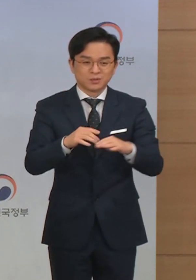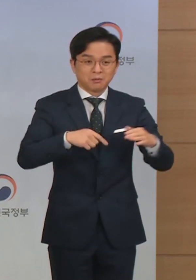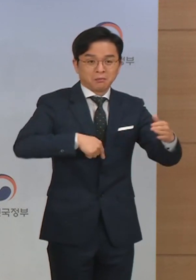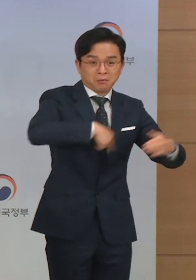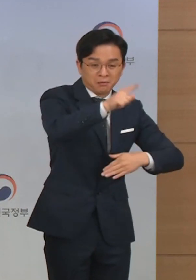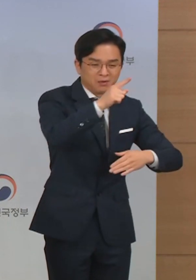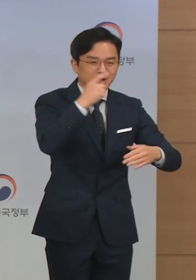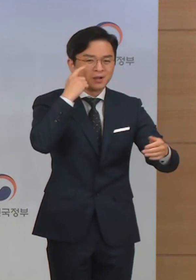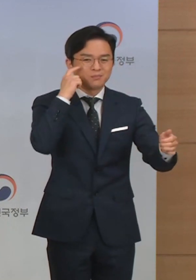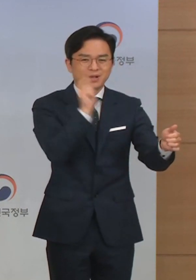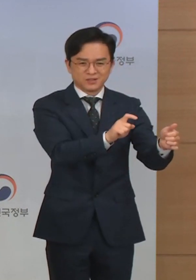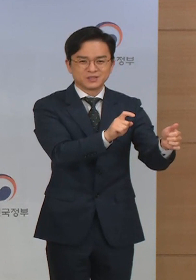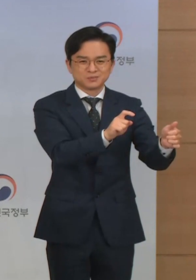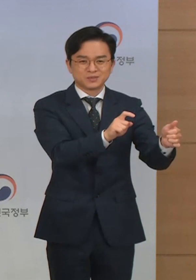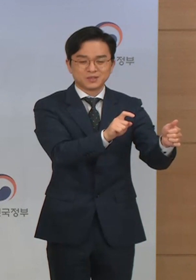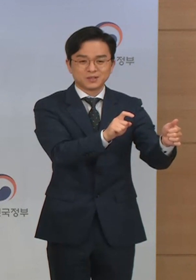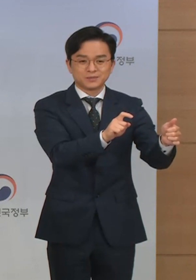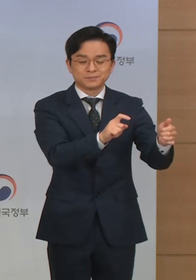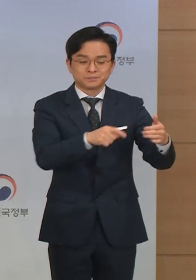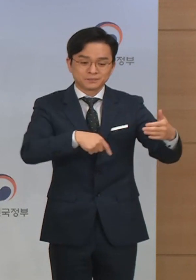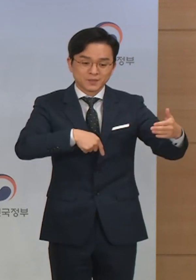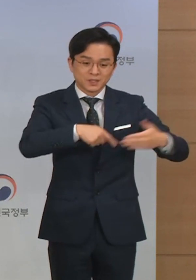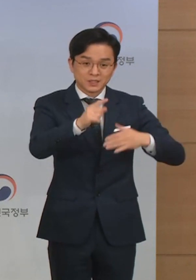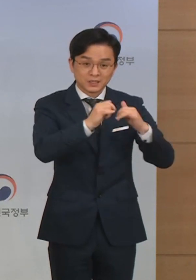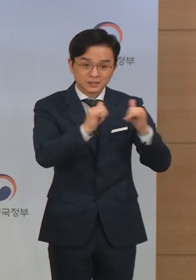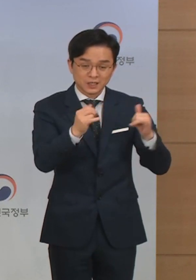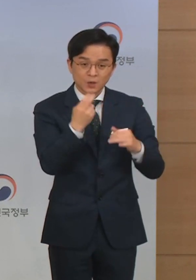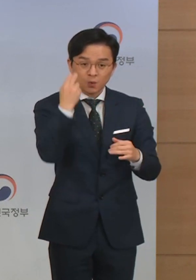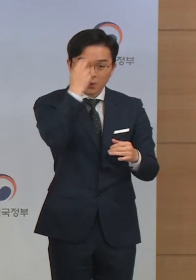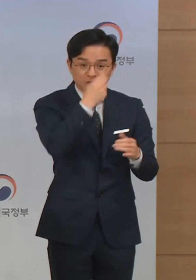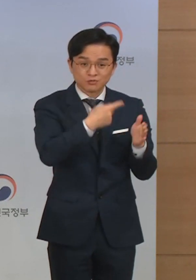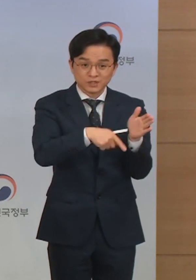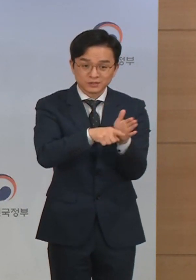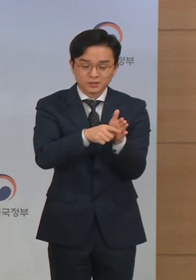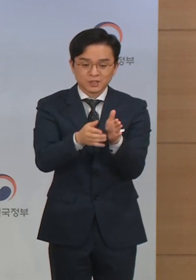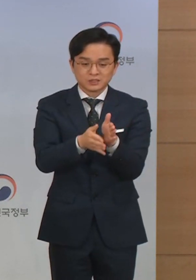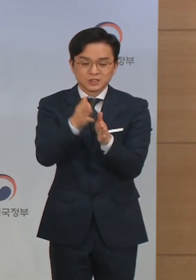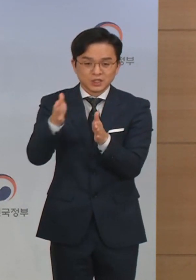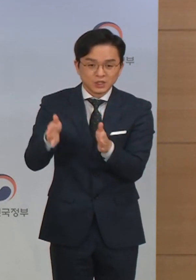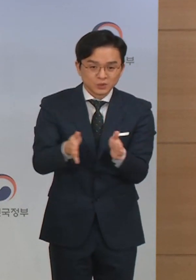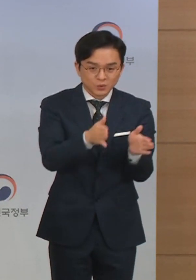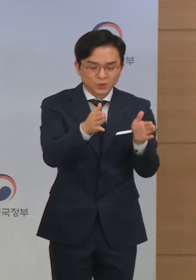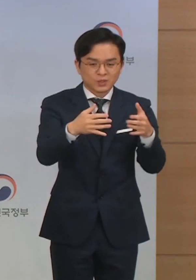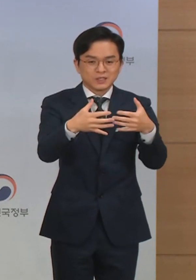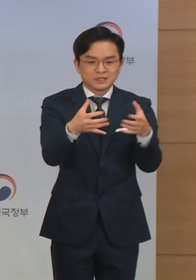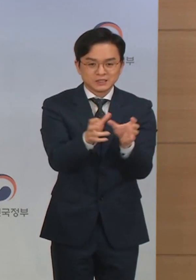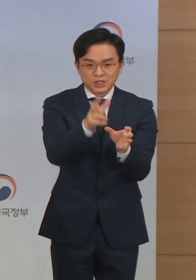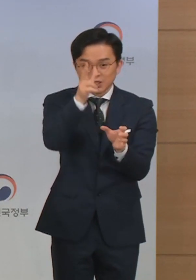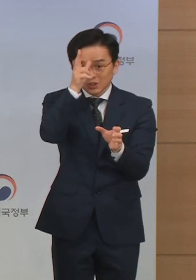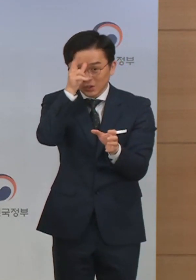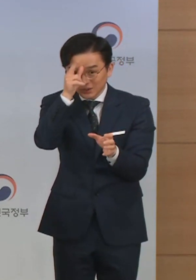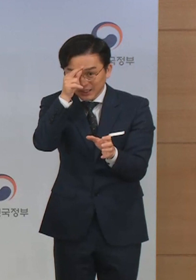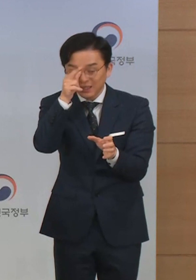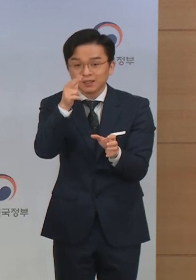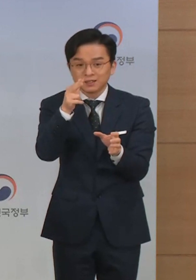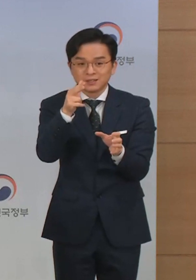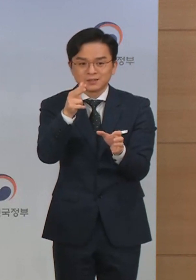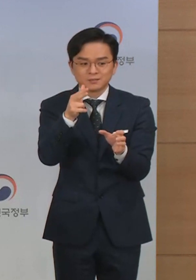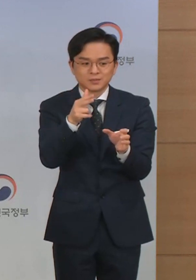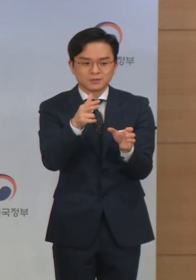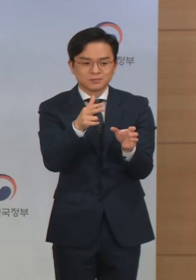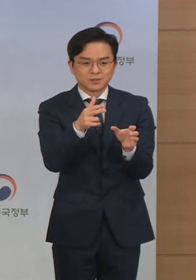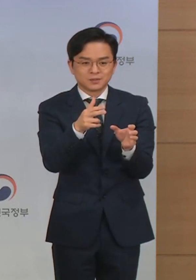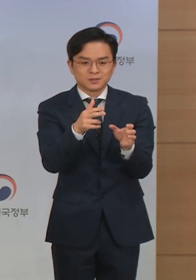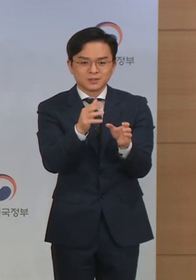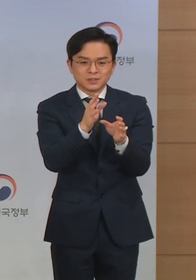이탈자 관리를 보다 철저히 하기 위해 일부 지자체와 경찰 3에서 실시하던 자가 경리 불시 점검을 전국적으로 확대하여 실체 하겠습니다